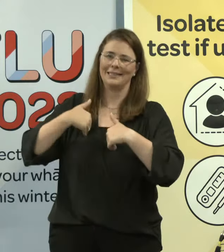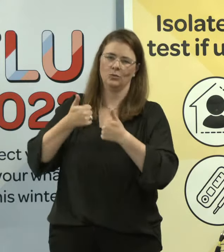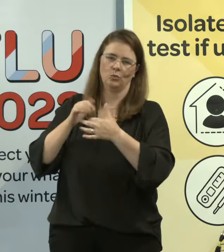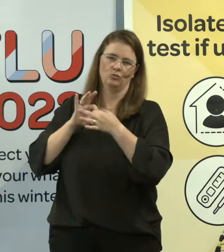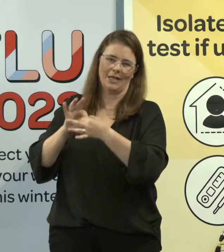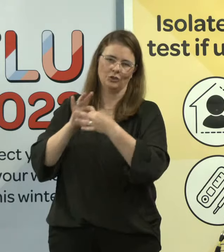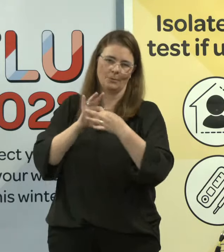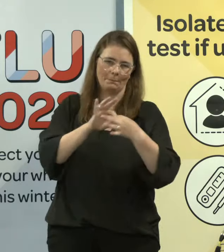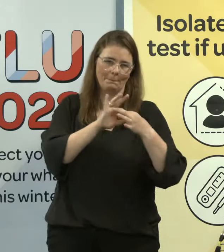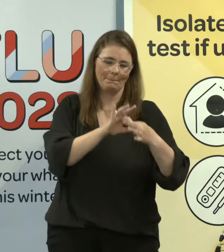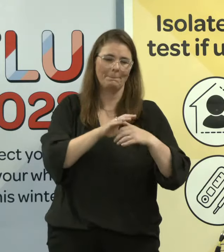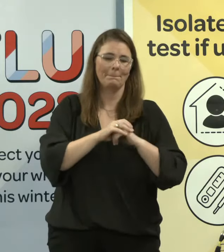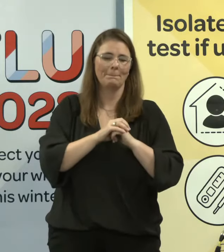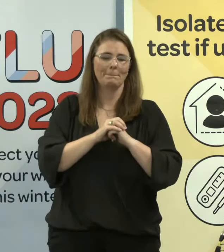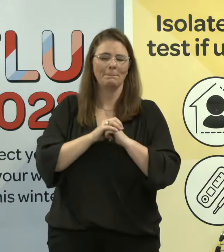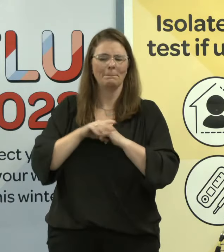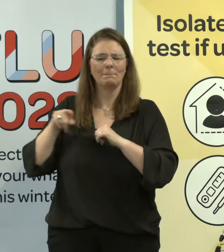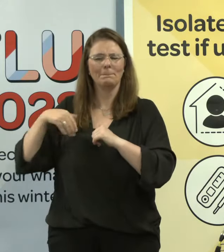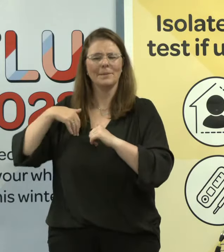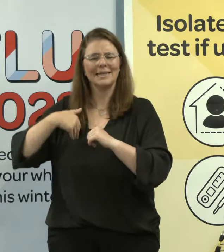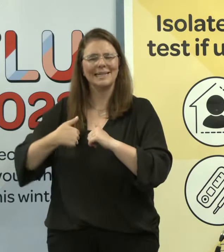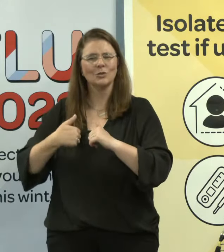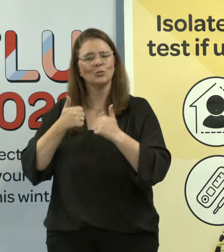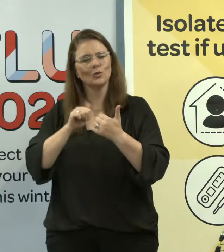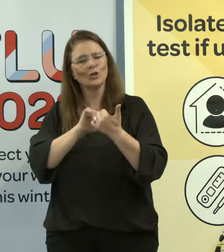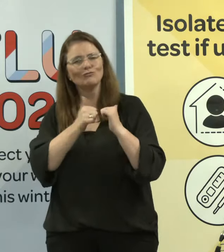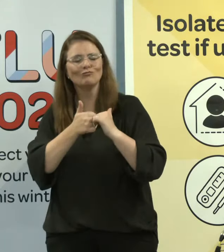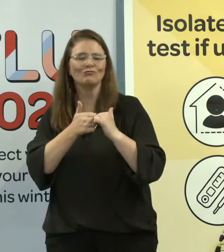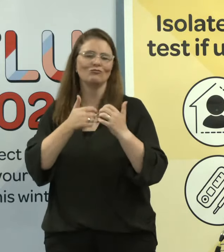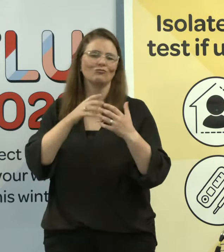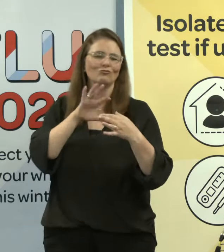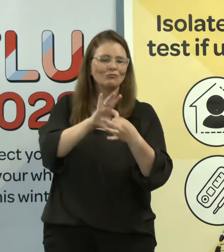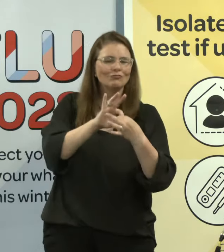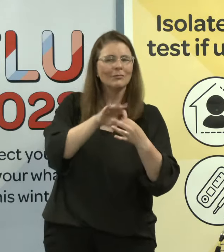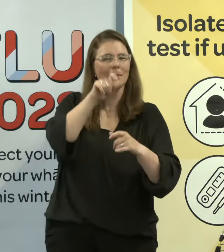mahi e koe te hanganga i te